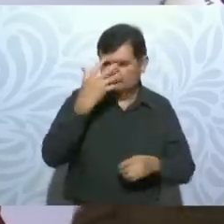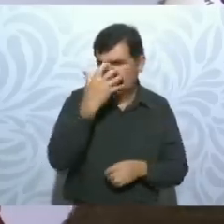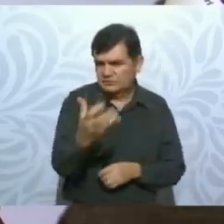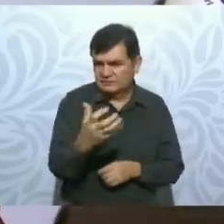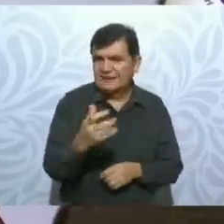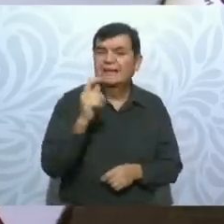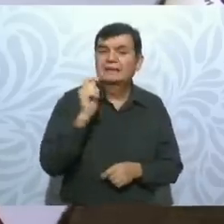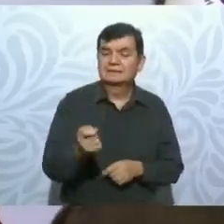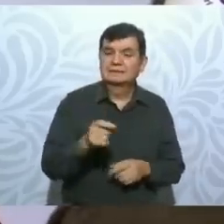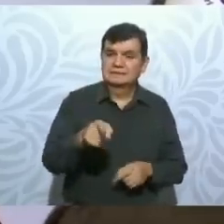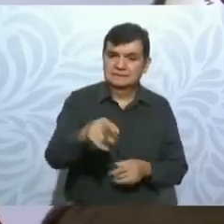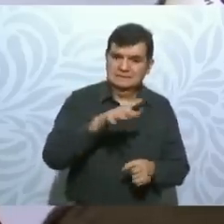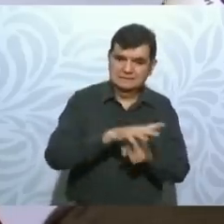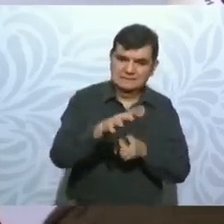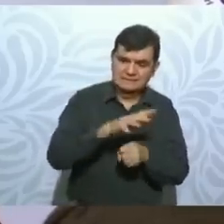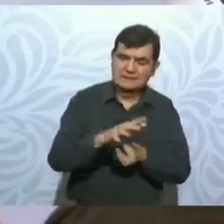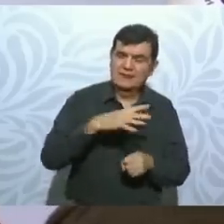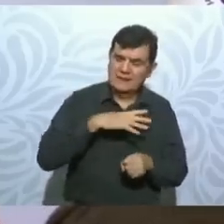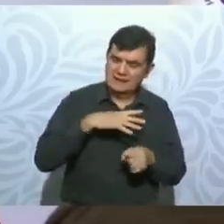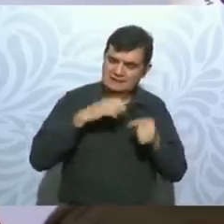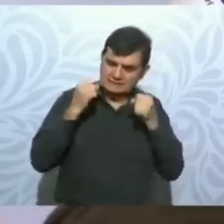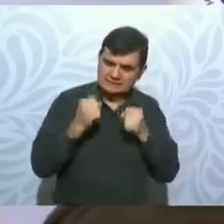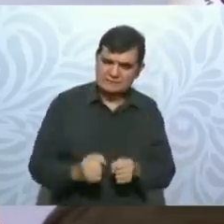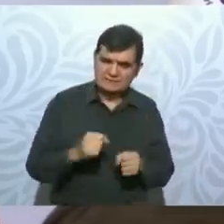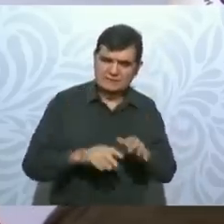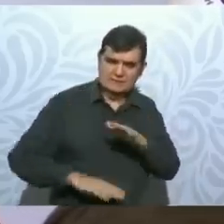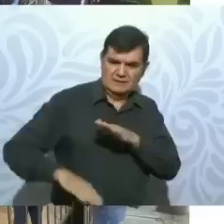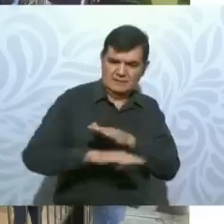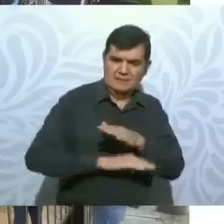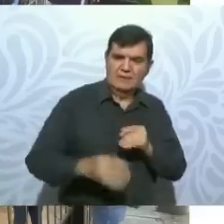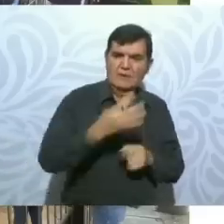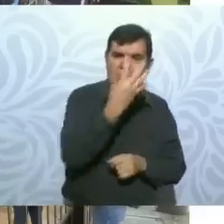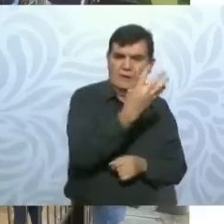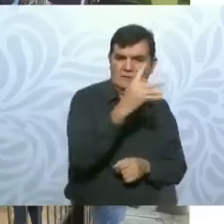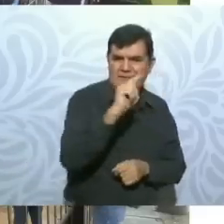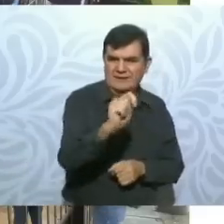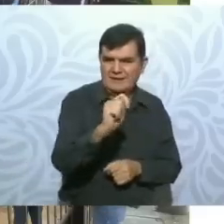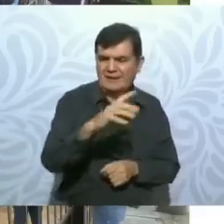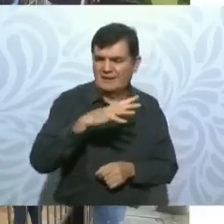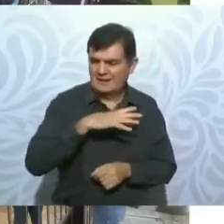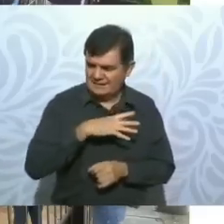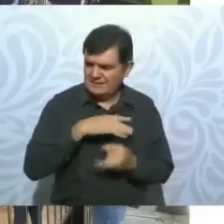que tengan convicción en los principios de la cuarta trans información pero también esperanza